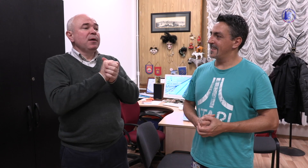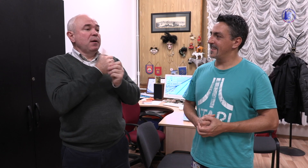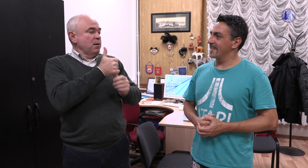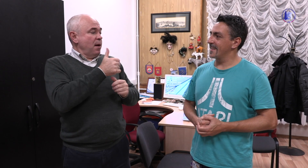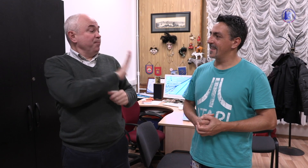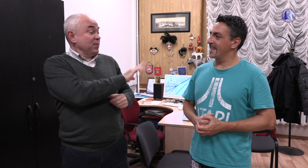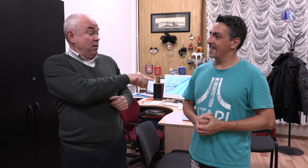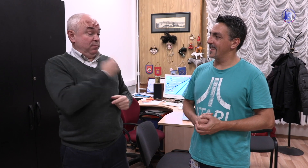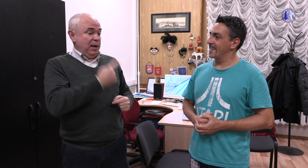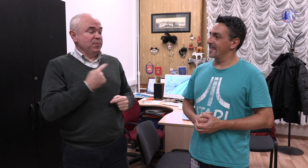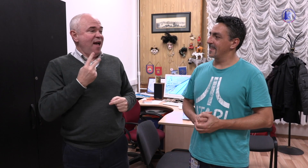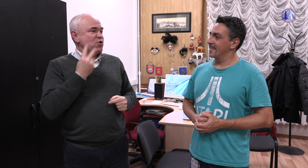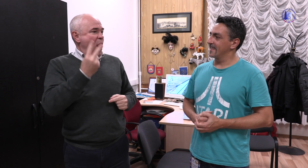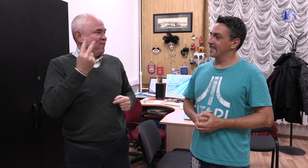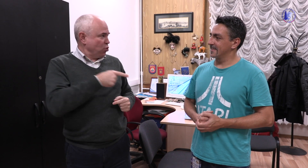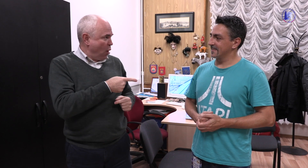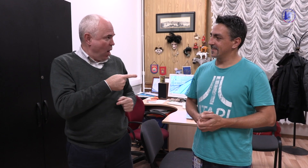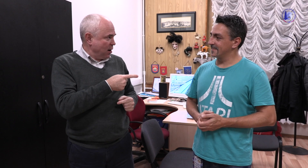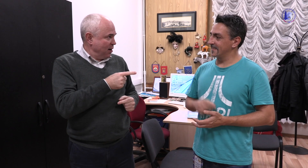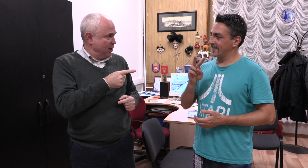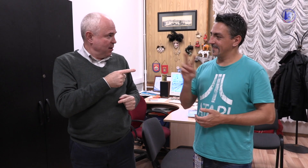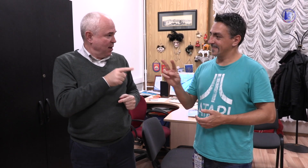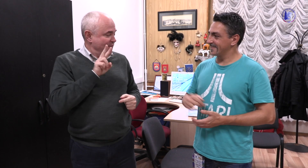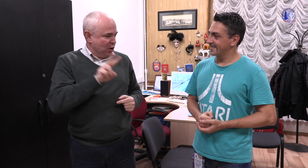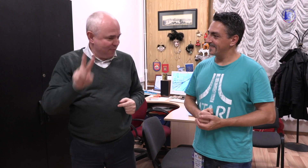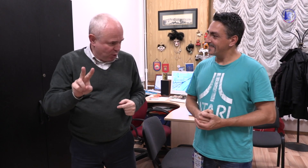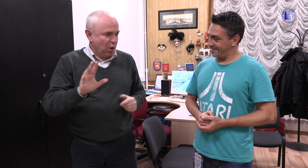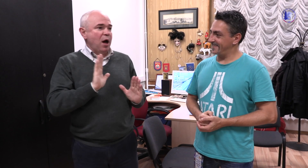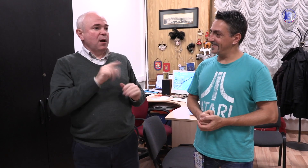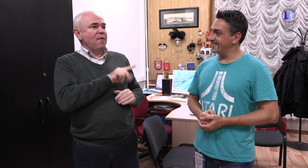Вы говорили про «визуал вернакуляр».